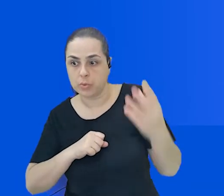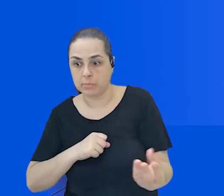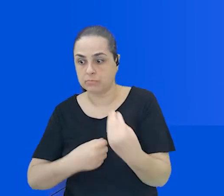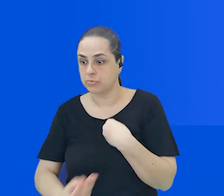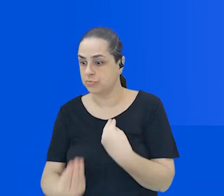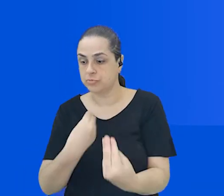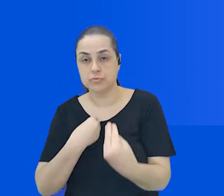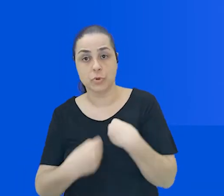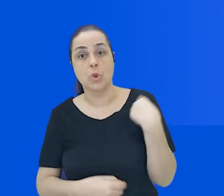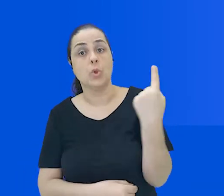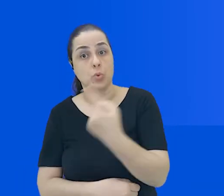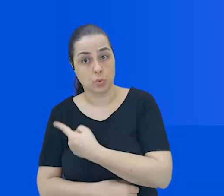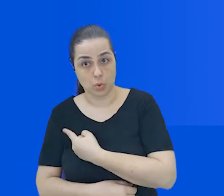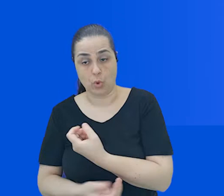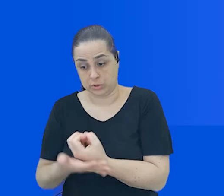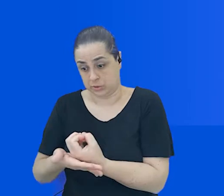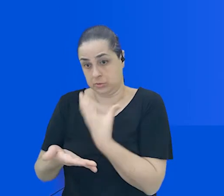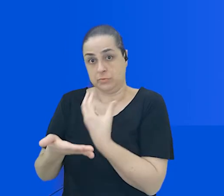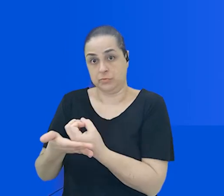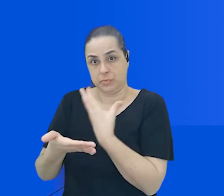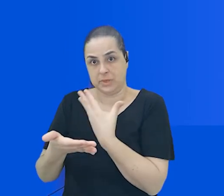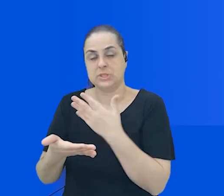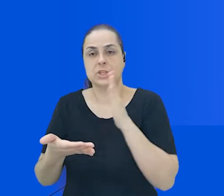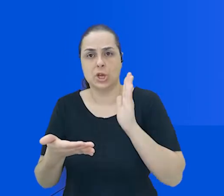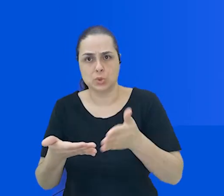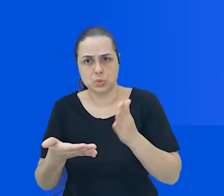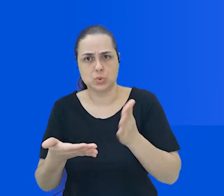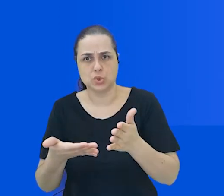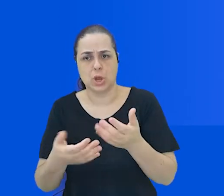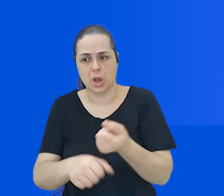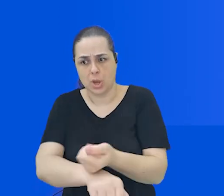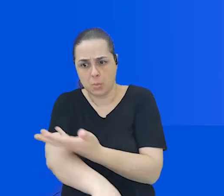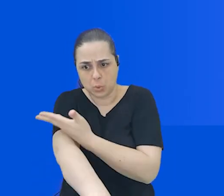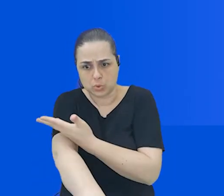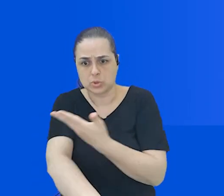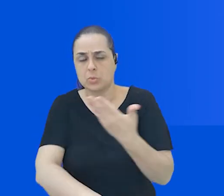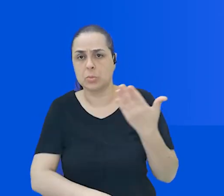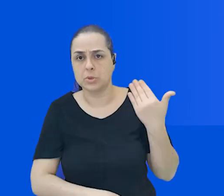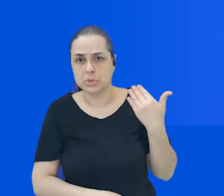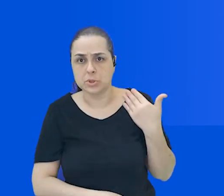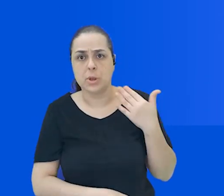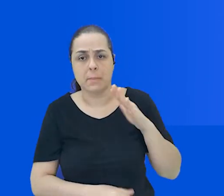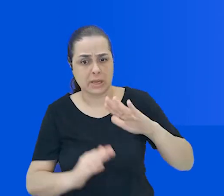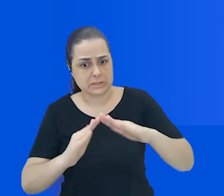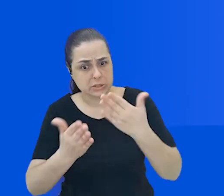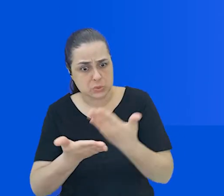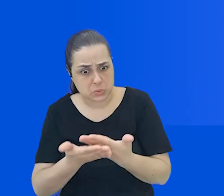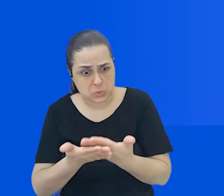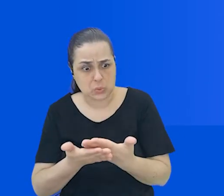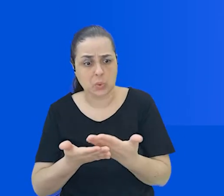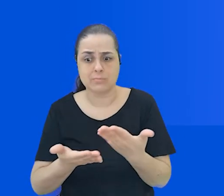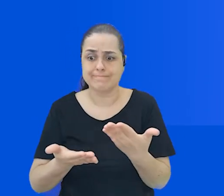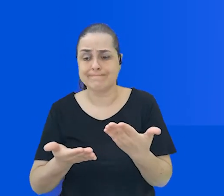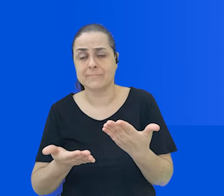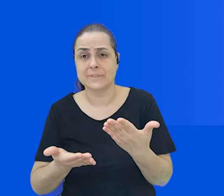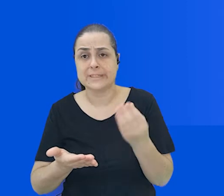A nossa geração aqui não teve isso tanto na escola, né? Então, quem conseguiu desenvolver foi buscando muito isso